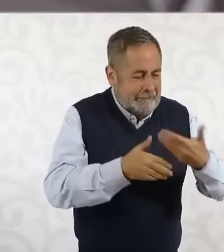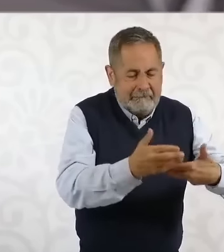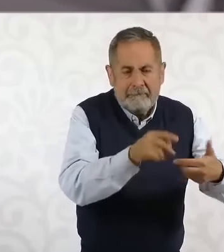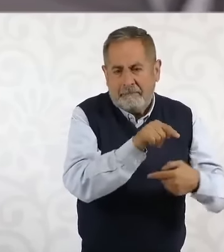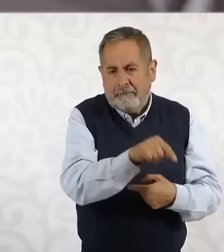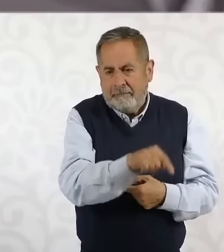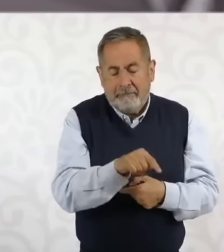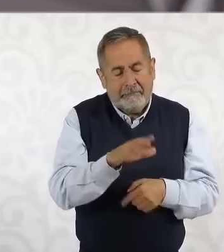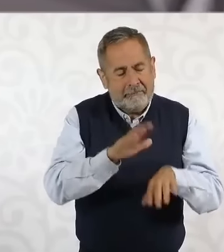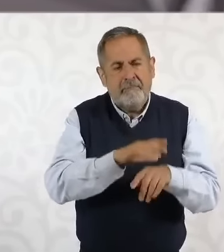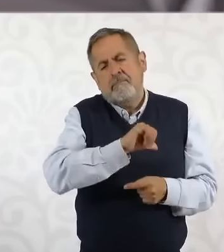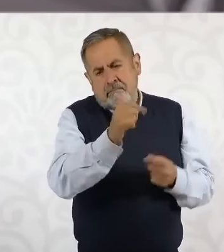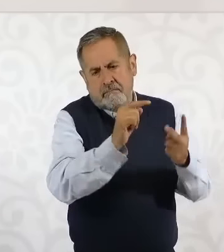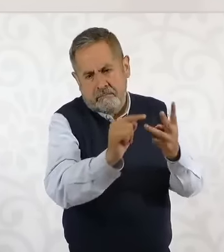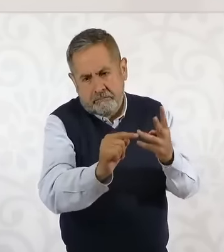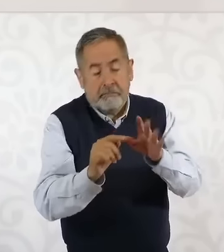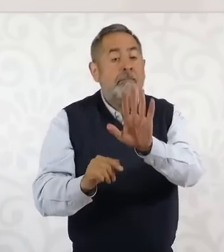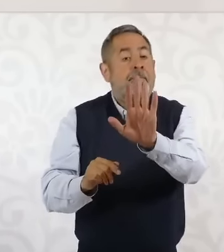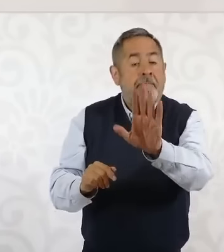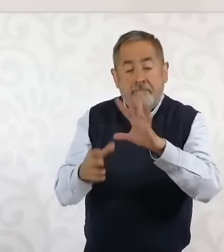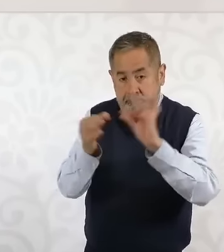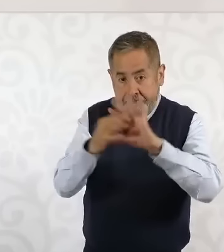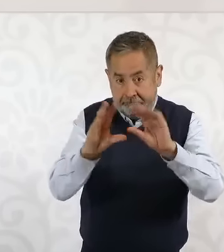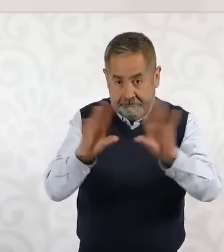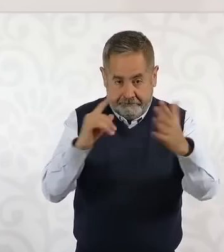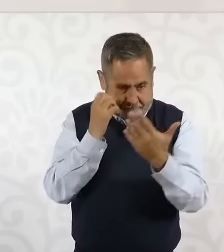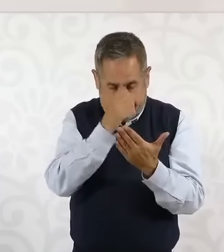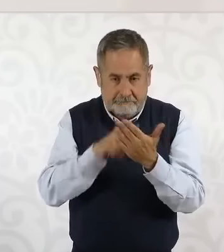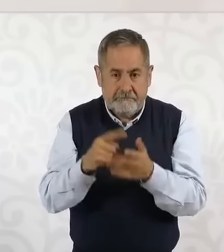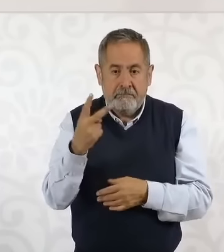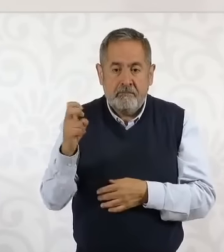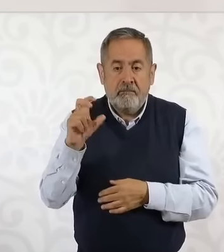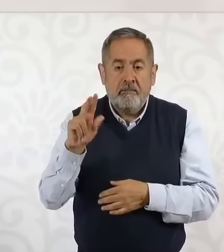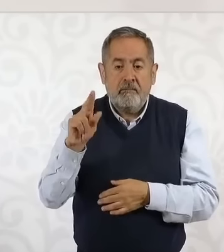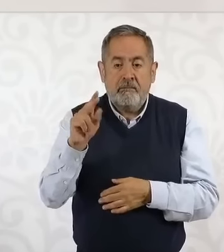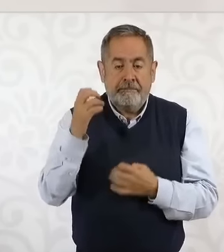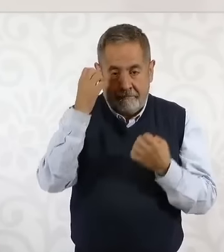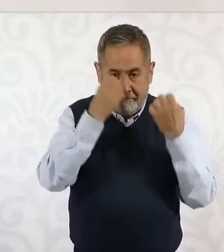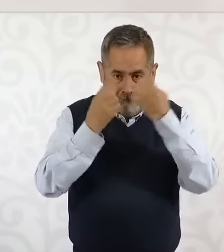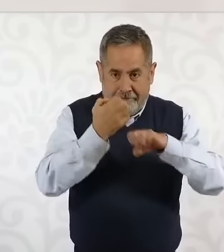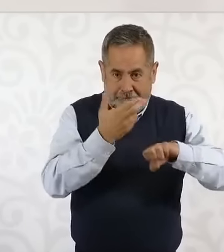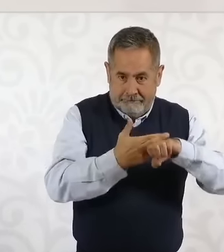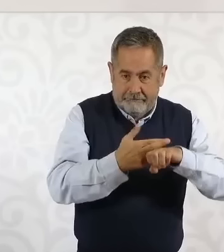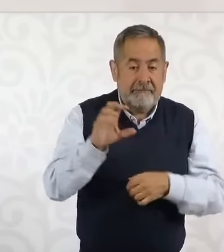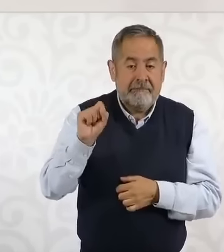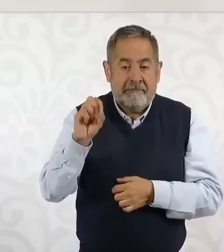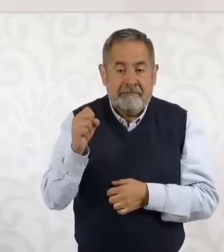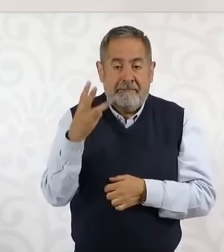Hemos inspeccionado 280 empresas, 63 en Tula, por eso me confundí, creía que se centra el total,